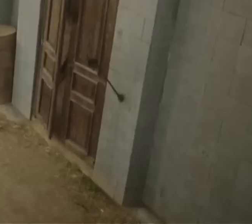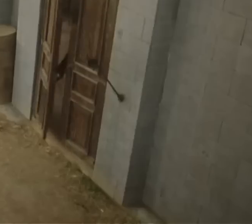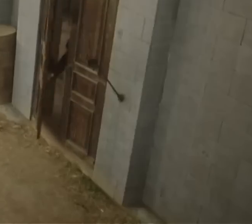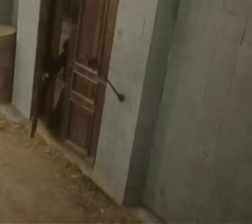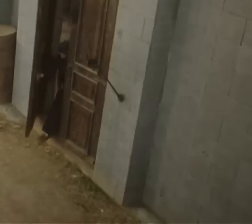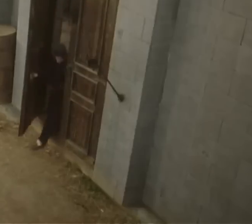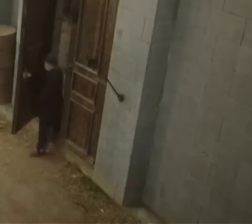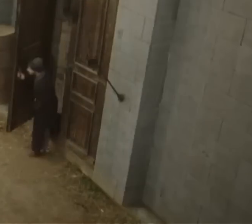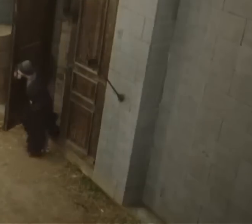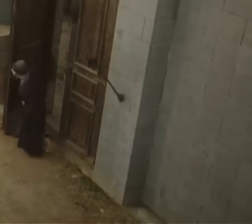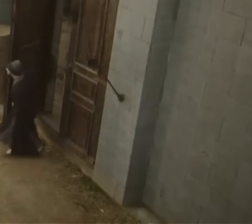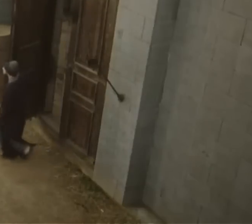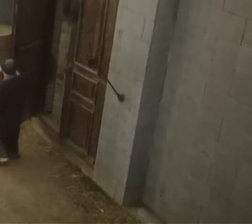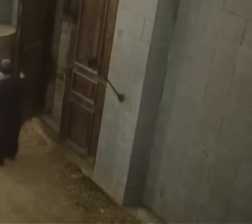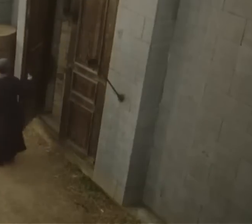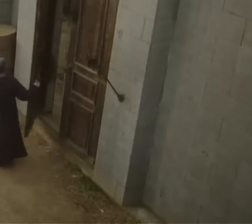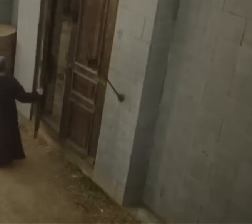(Kapı gıcırtısı sesi)